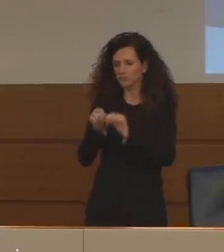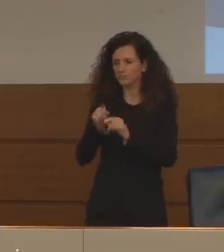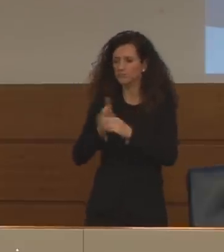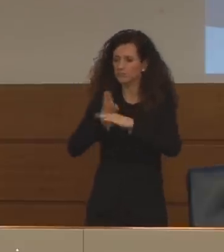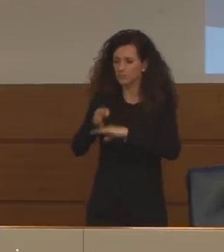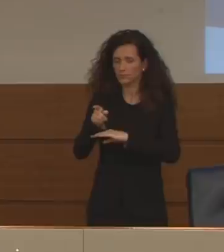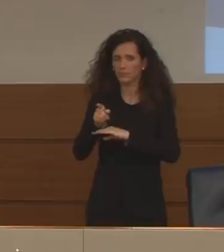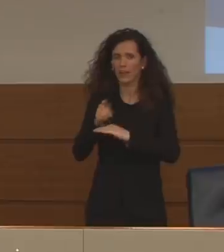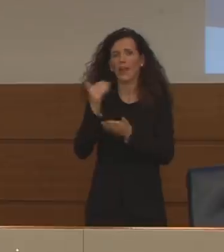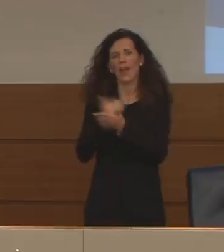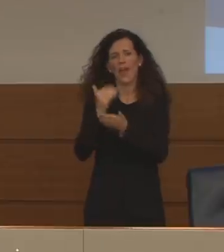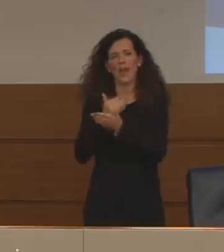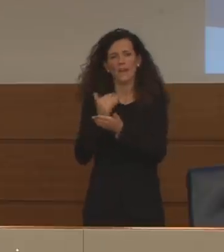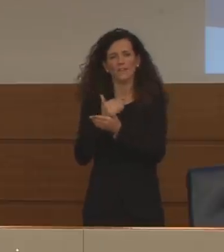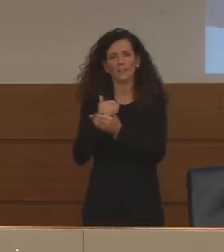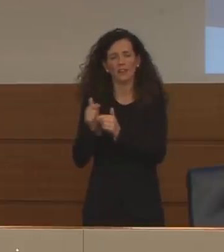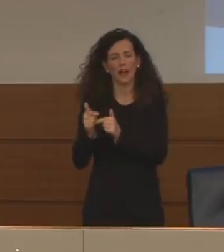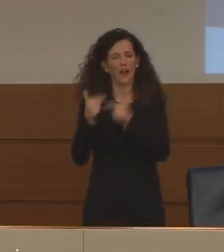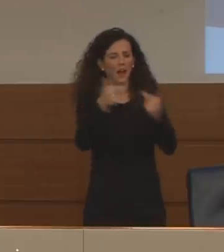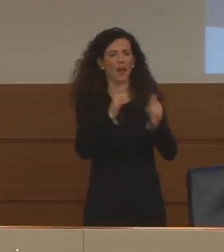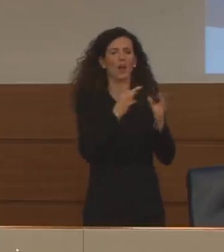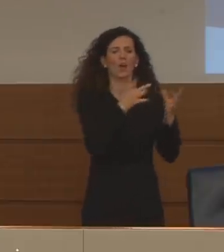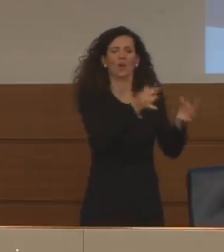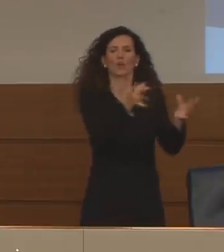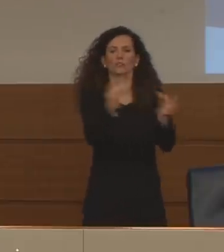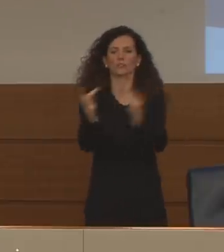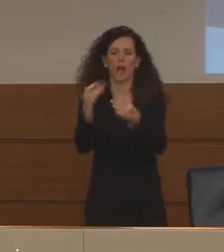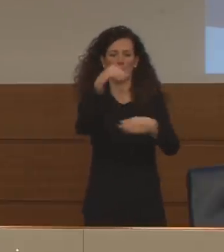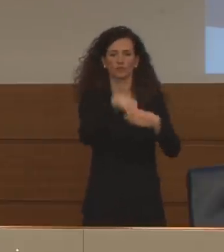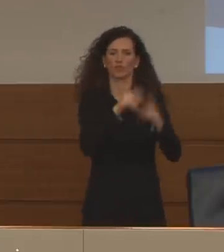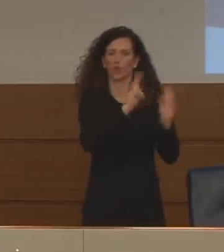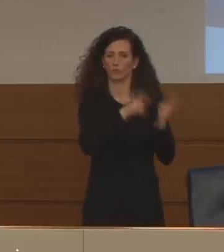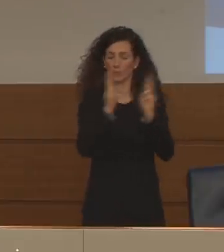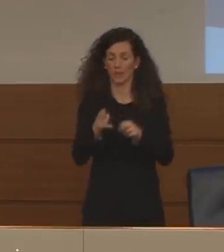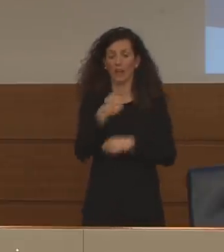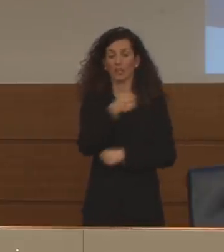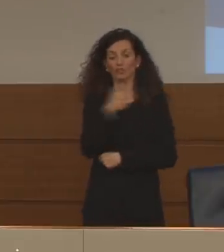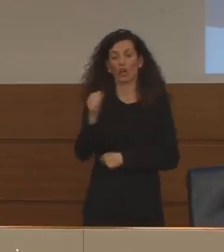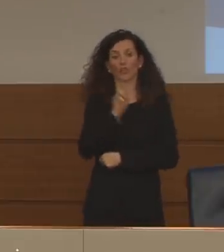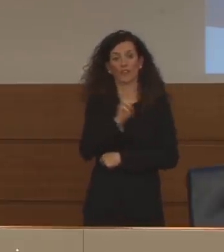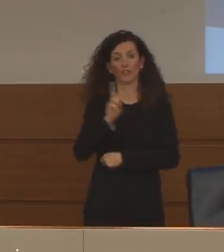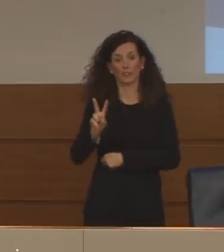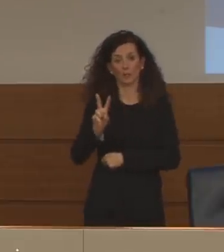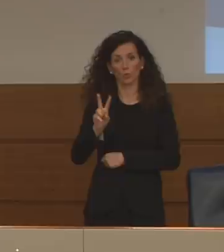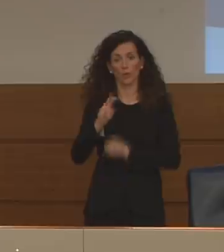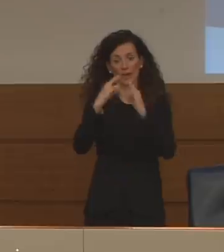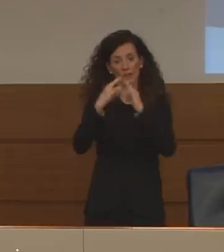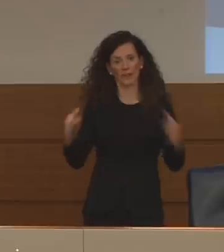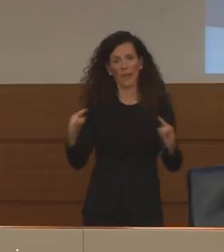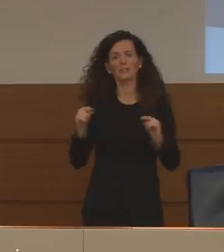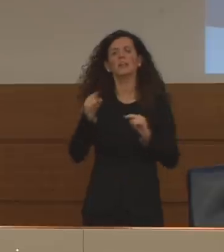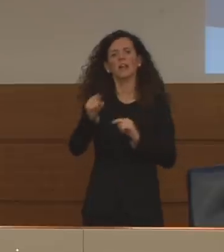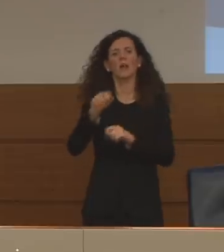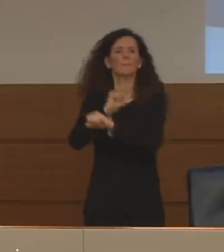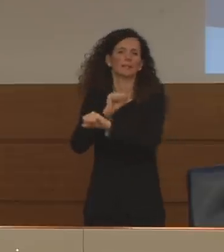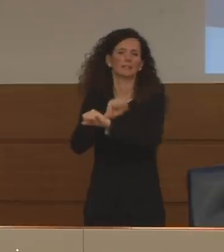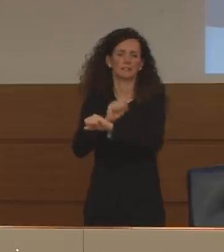di contagio negli ospedali e 122 tende nei penitenziari. Per quanto riguarda il